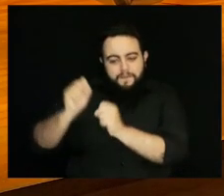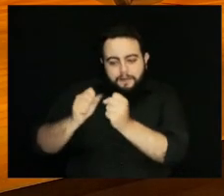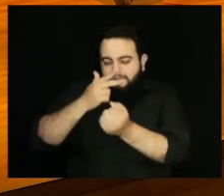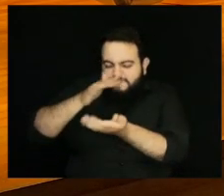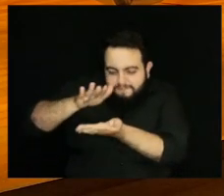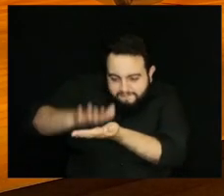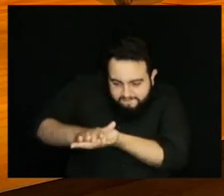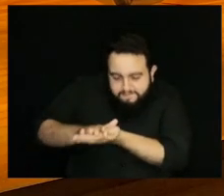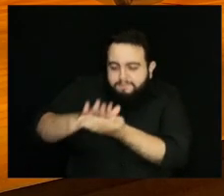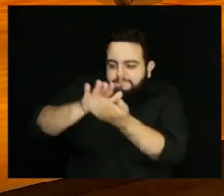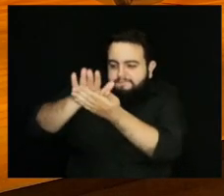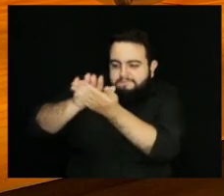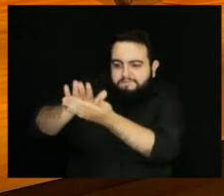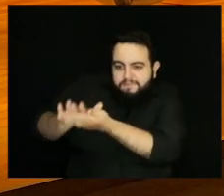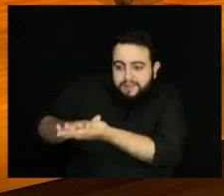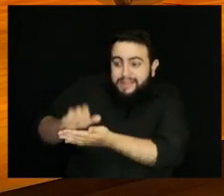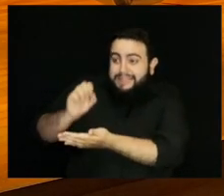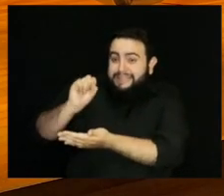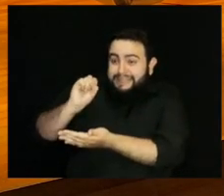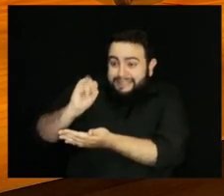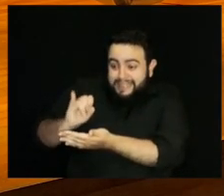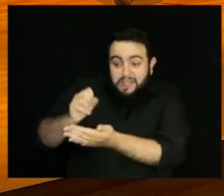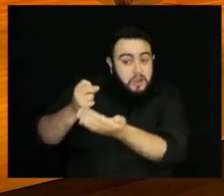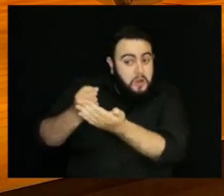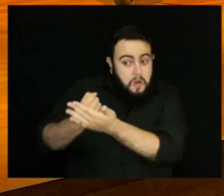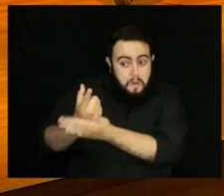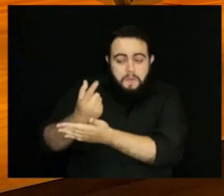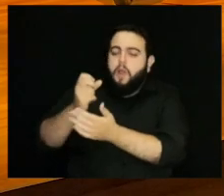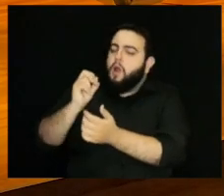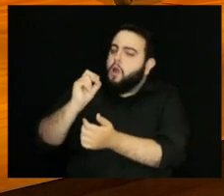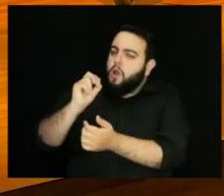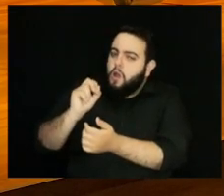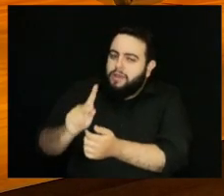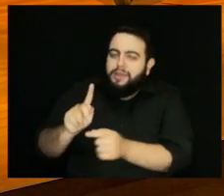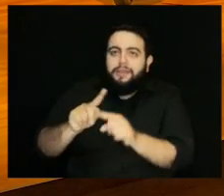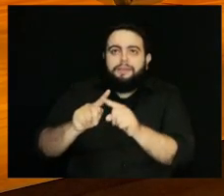quem comprou na época, comprou, e uns 10 anos atrás teve uma notícia que correu de boca em boca: gente,